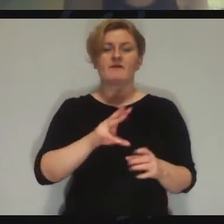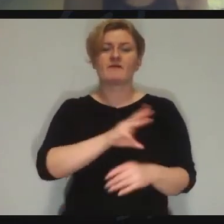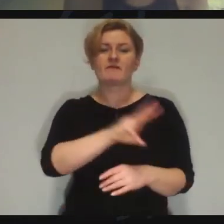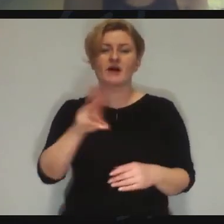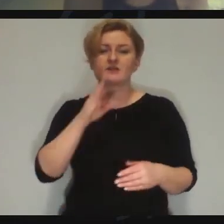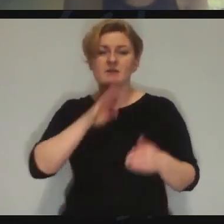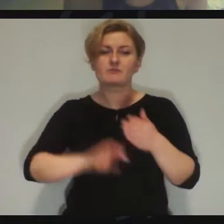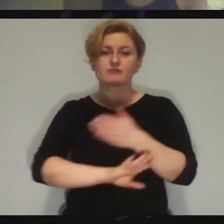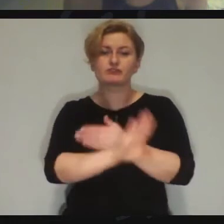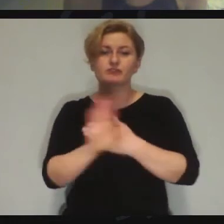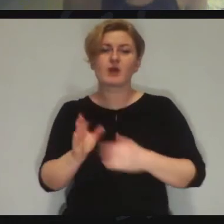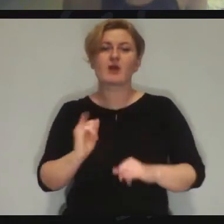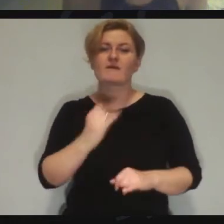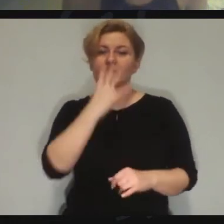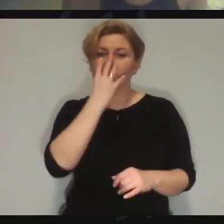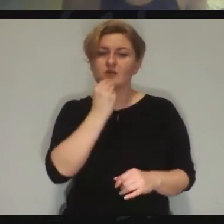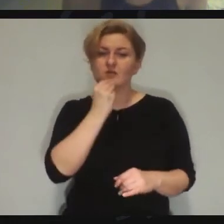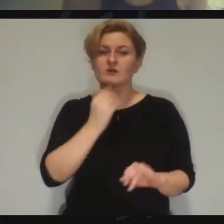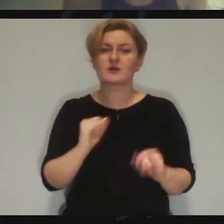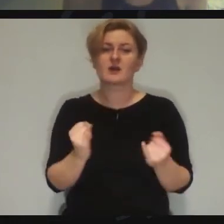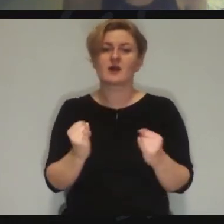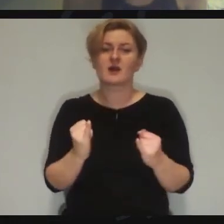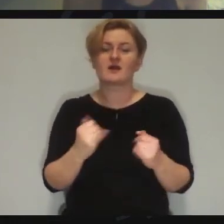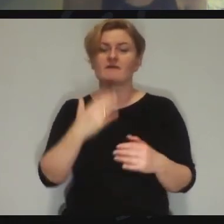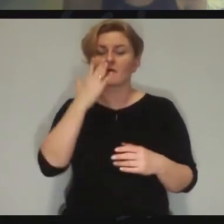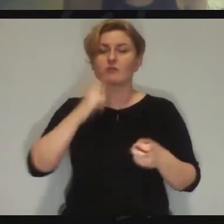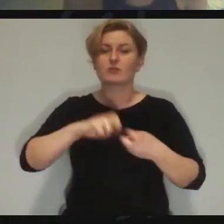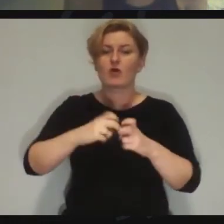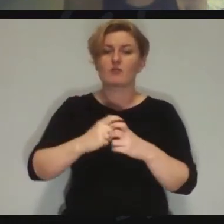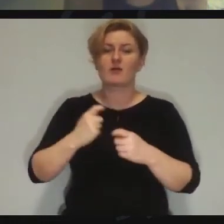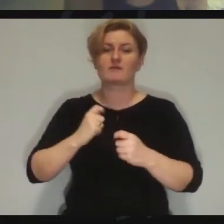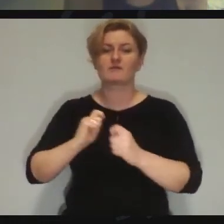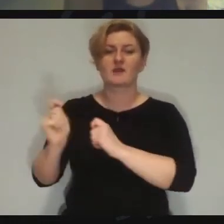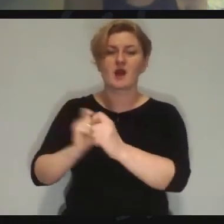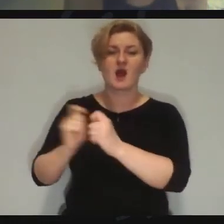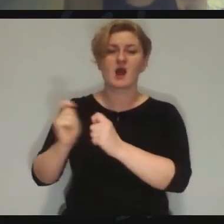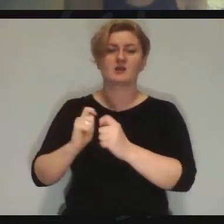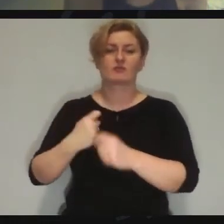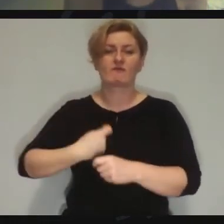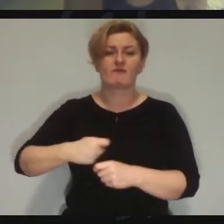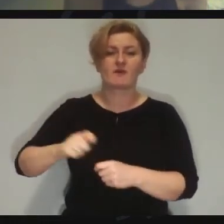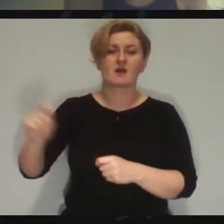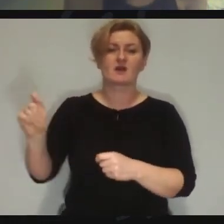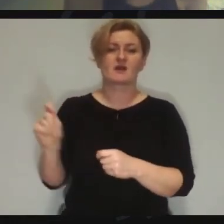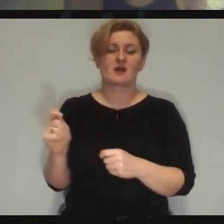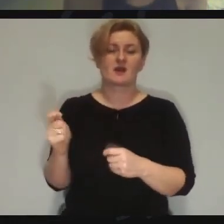Rozumiem, że czasem może to być wyzwanie logistyczne, to się wiąże z wyjazdem.